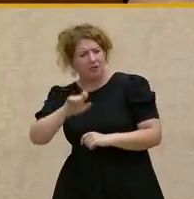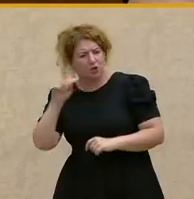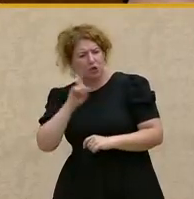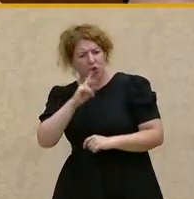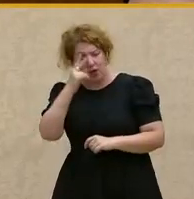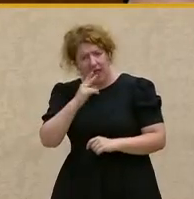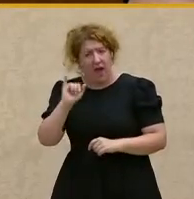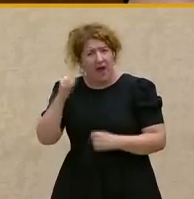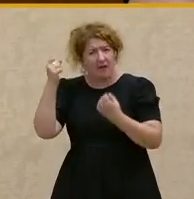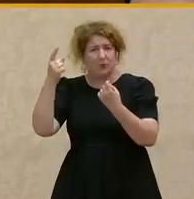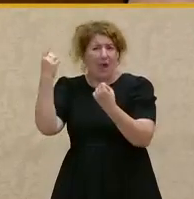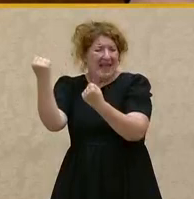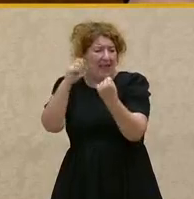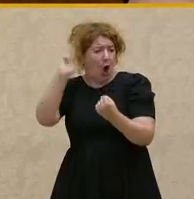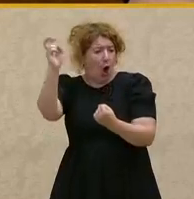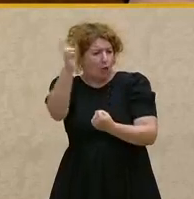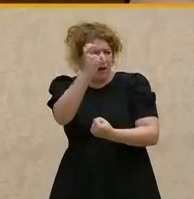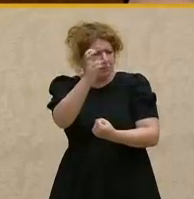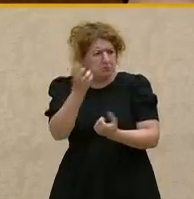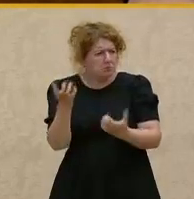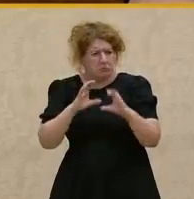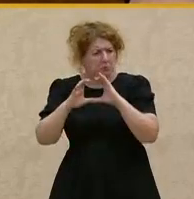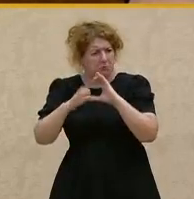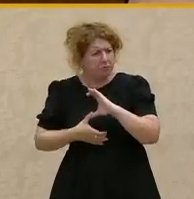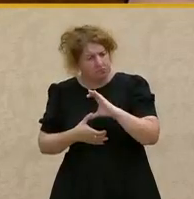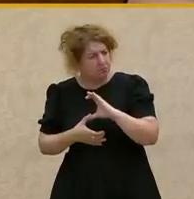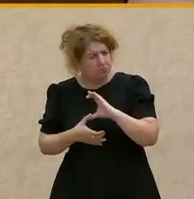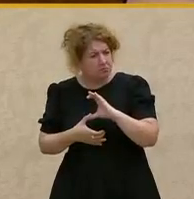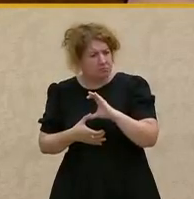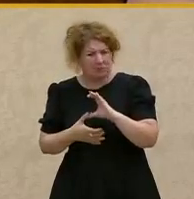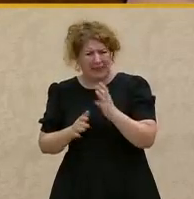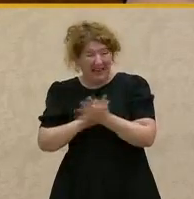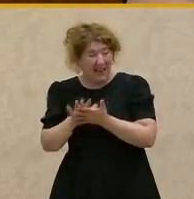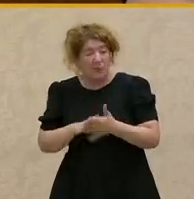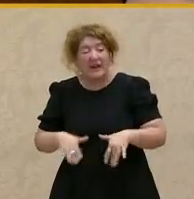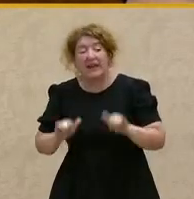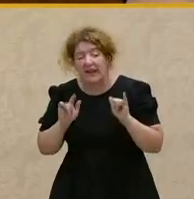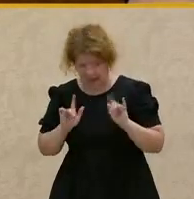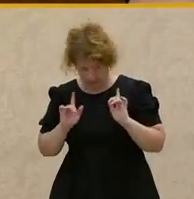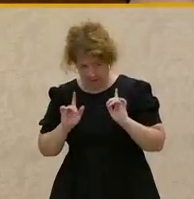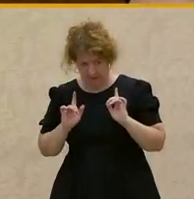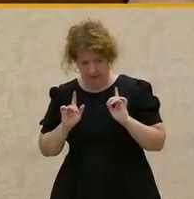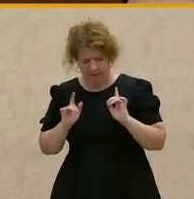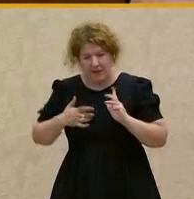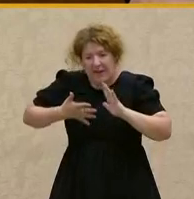otras entidades que no sabían ni comunicarse en lengua de signos, ni explicarles nada,